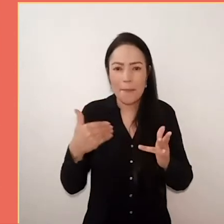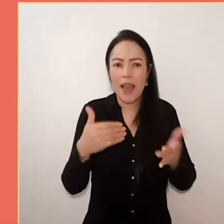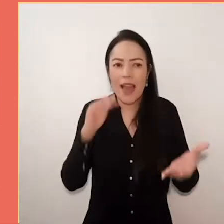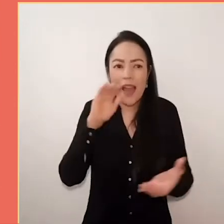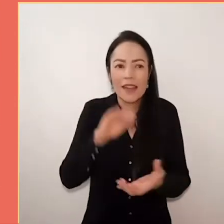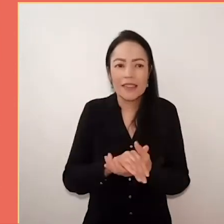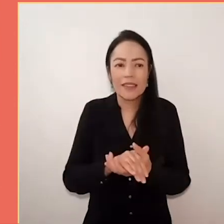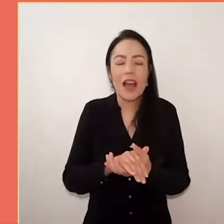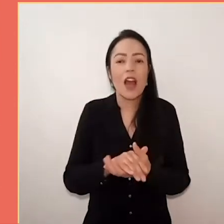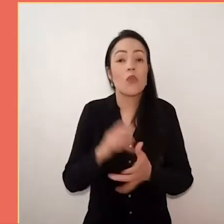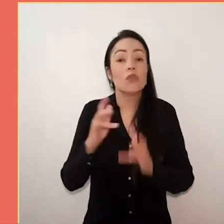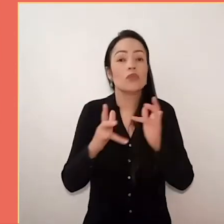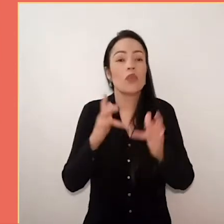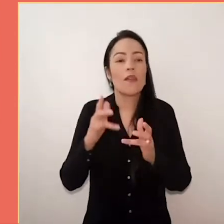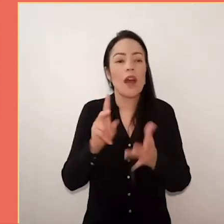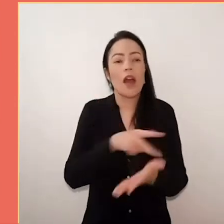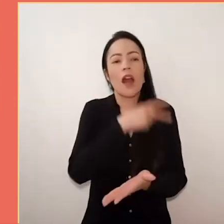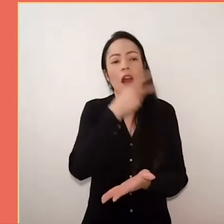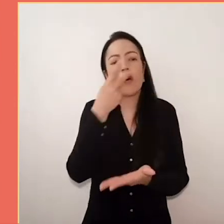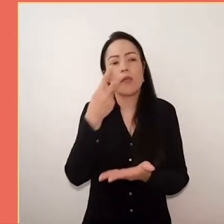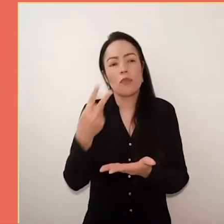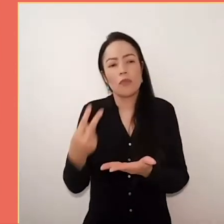o noivo cai dentro de uma panela de feijão.